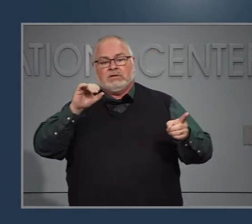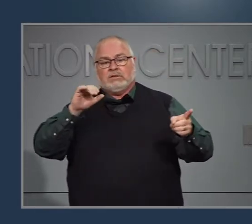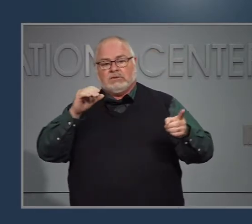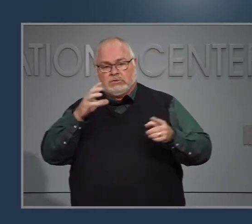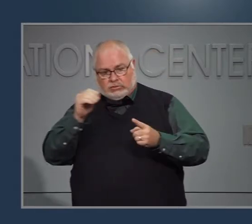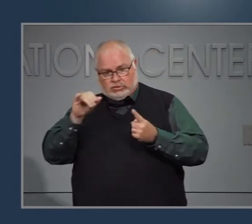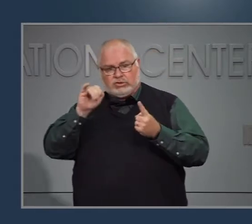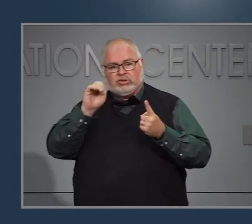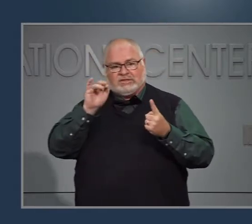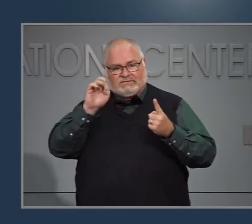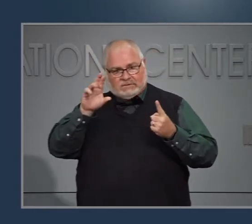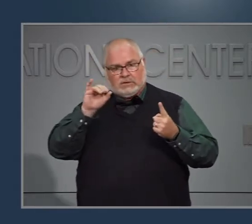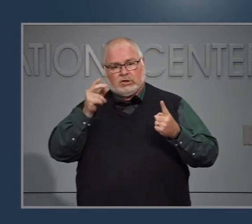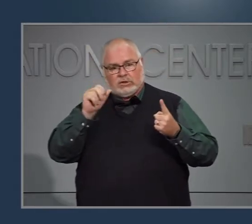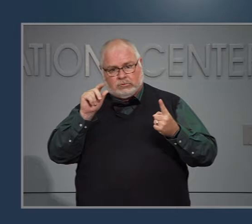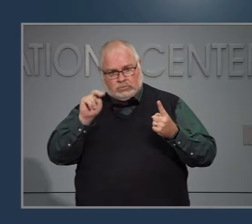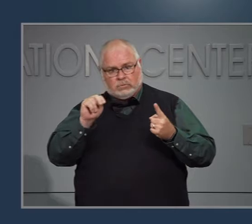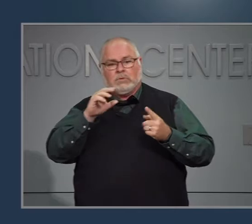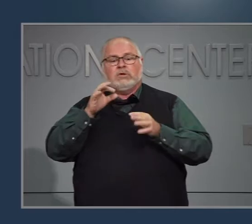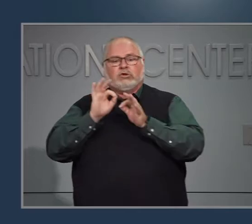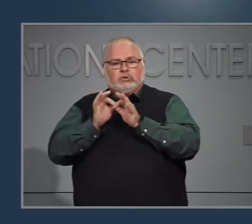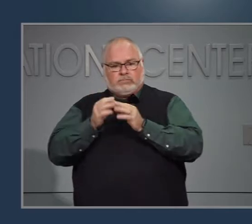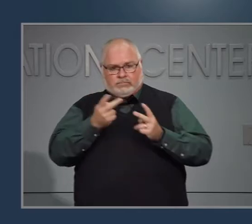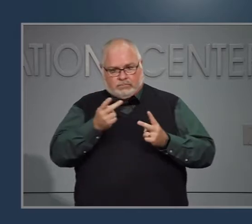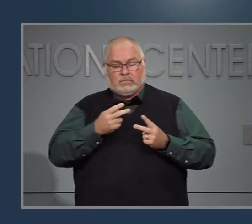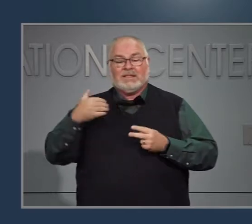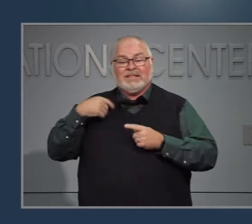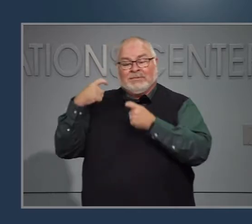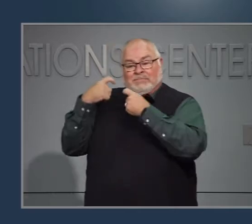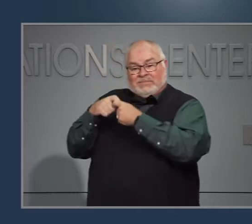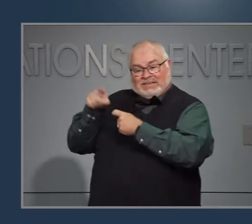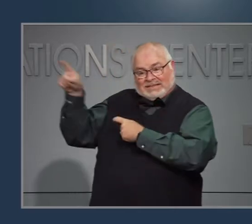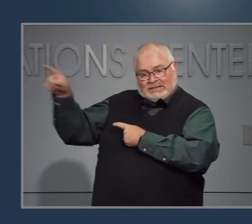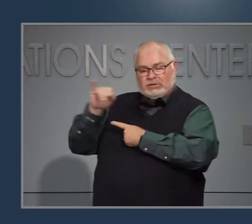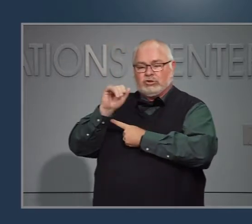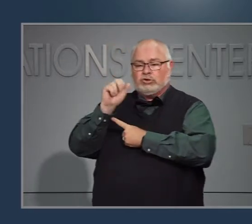Unidos y Jackie Yasmin Kyrie son hechas intérpretes de español, y mire con esa de con